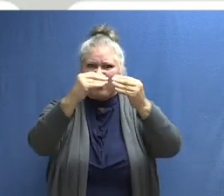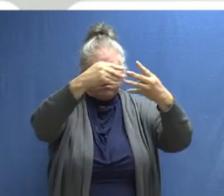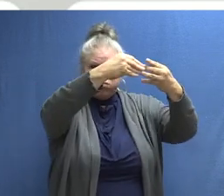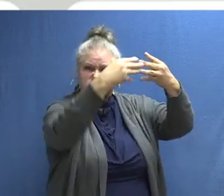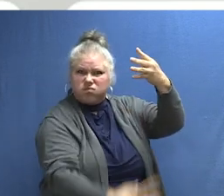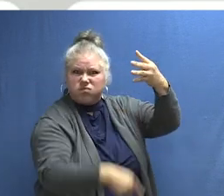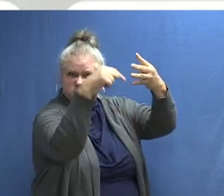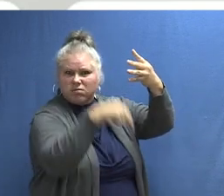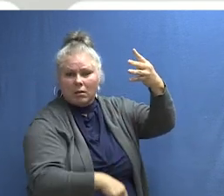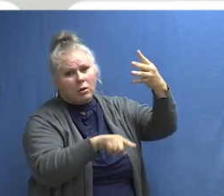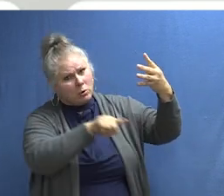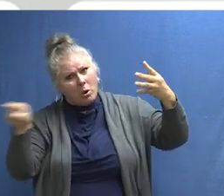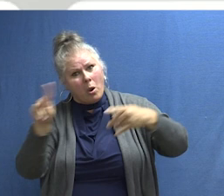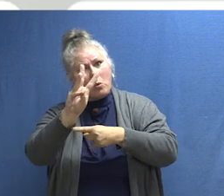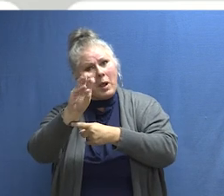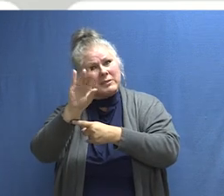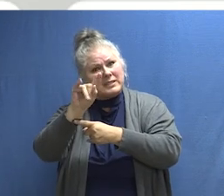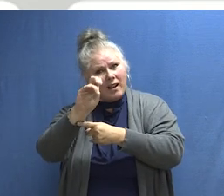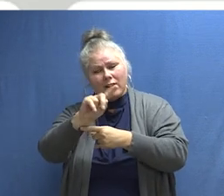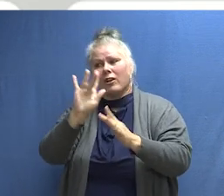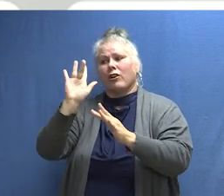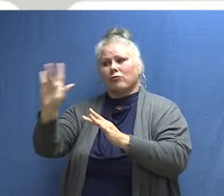Ve a firepreventionweek.org para obtener recursos y herramientas